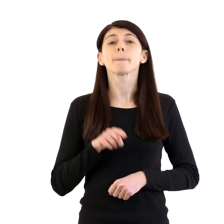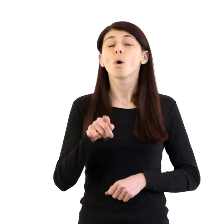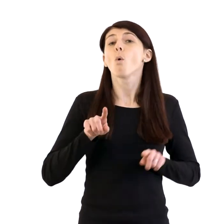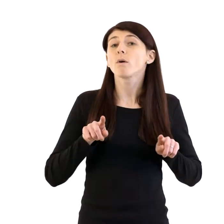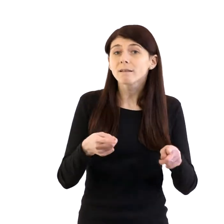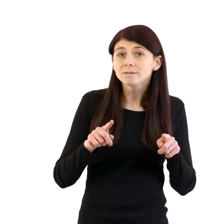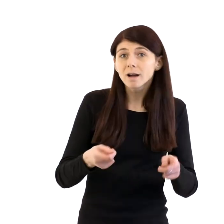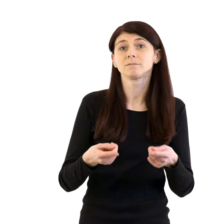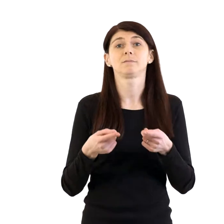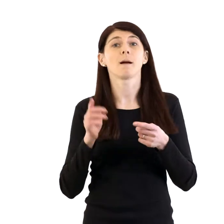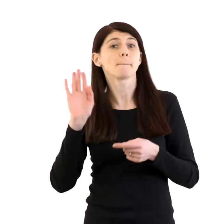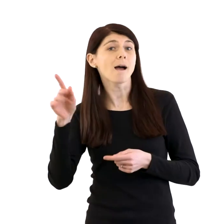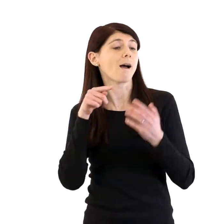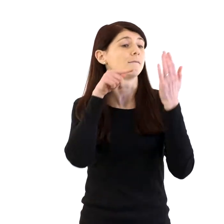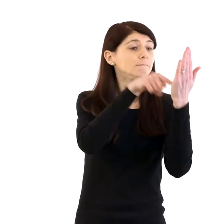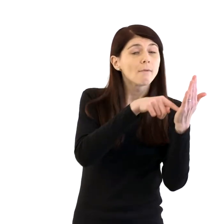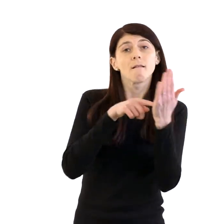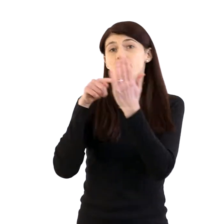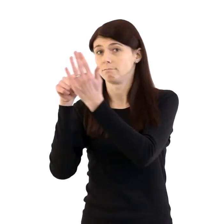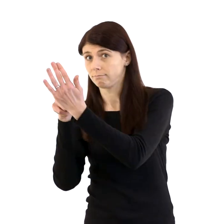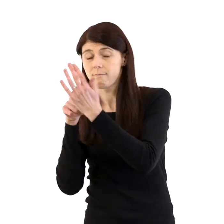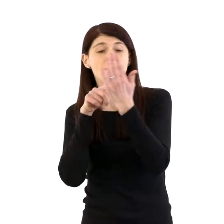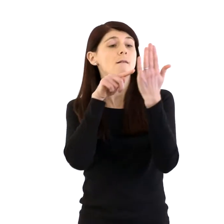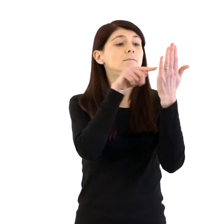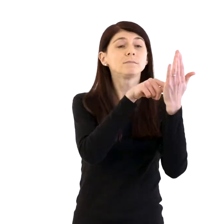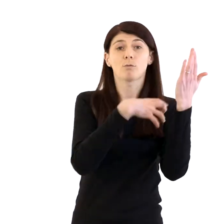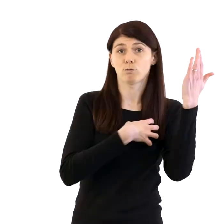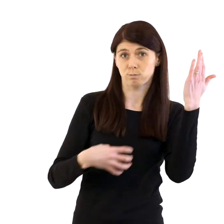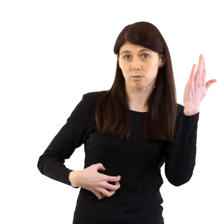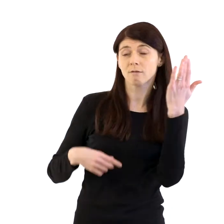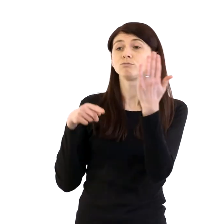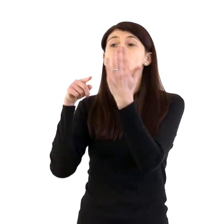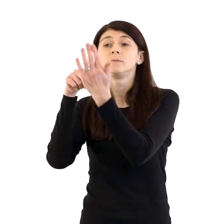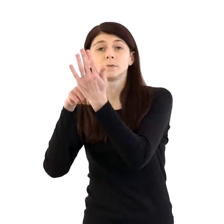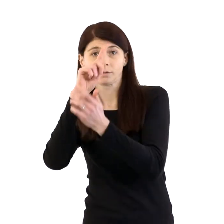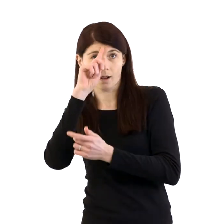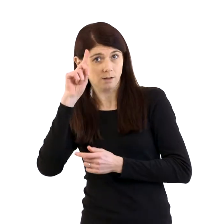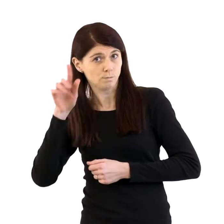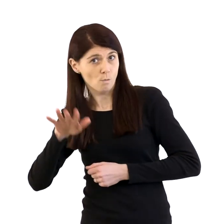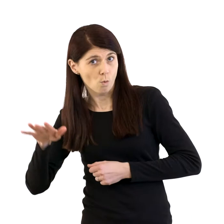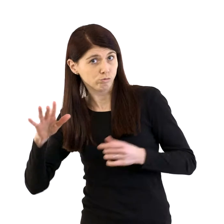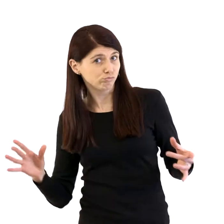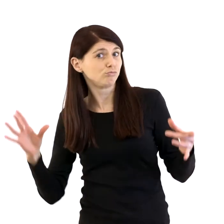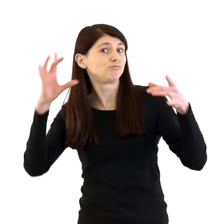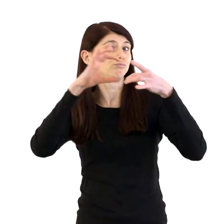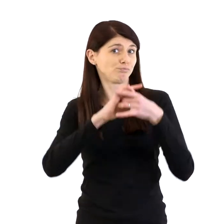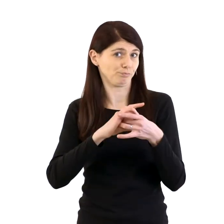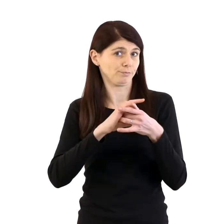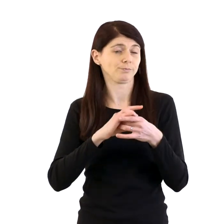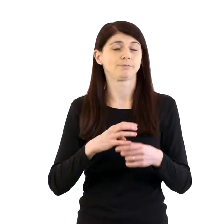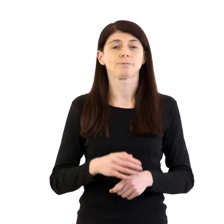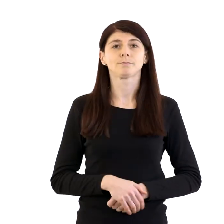Podmiot ekonomii społecznej jest organizacją łączącą cele gospodarcze z celami społecznymi.